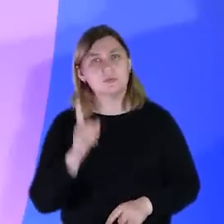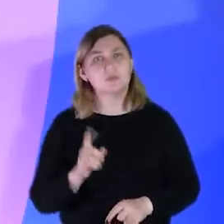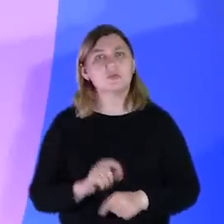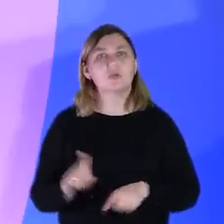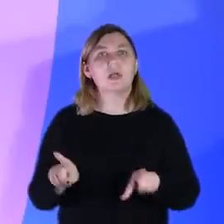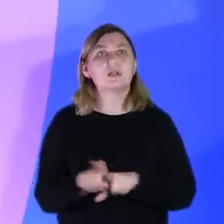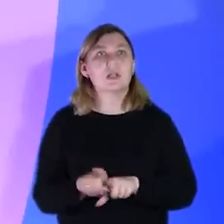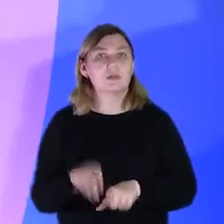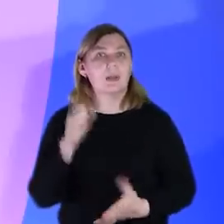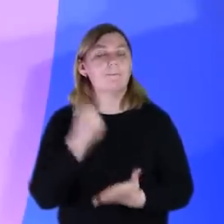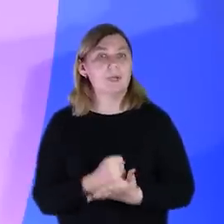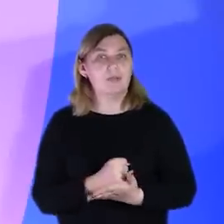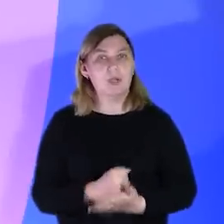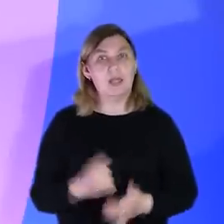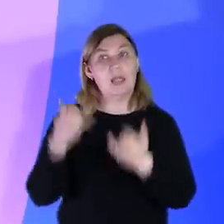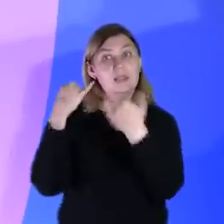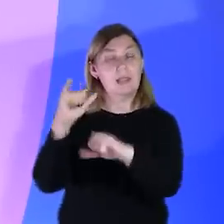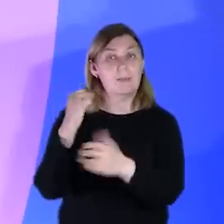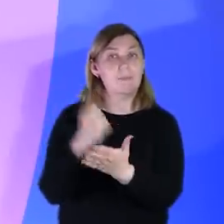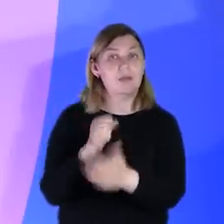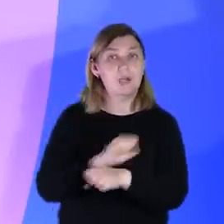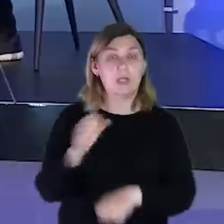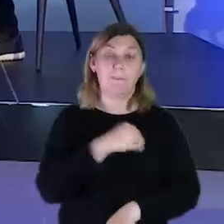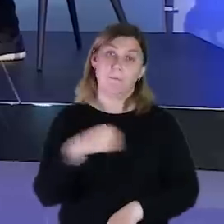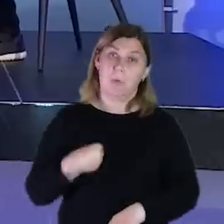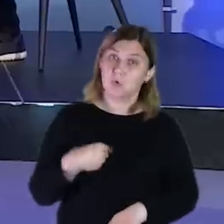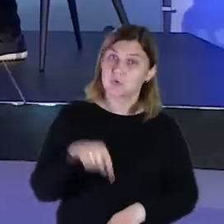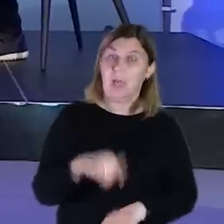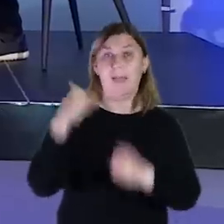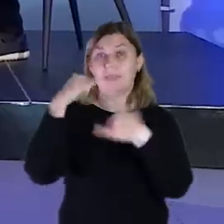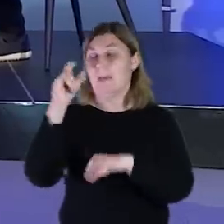w literze prawa , - zupełnie inne prawo funkcjonuje w Polsce, a inne w Niemczech, tak?